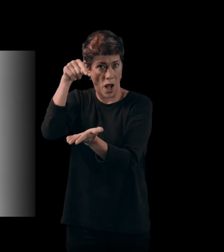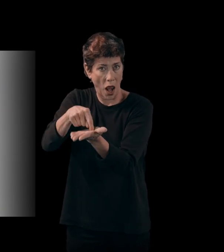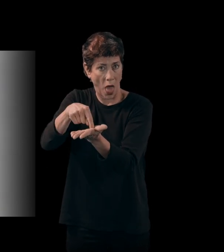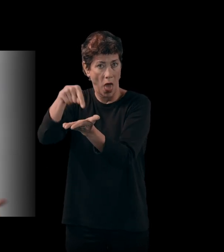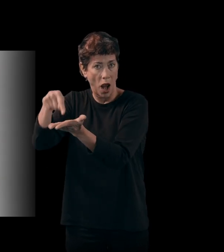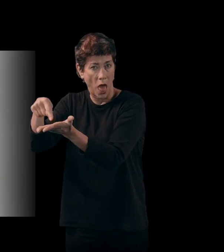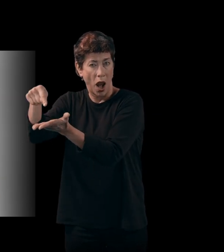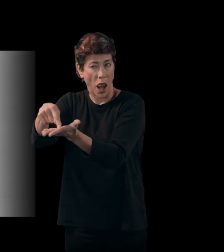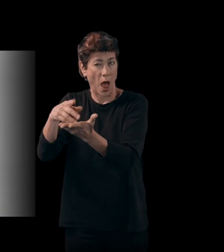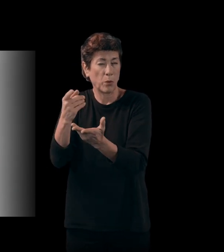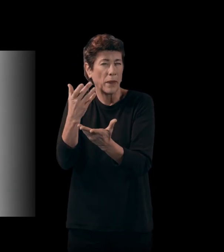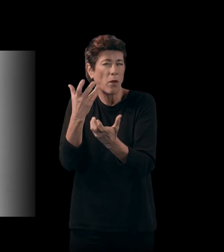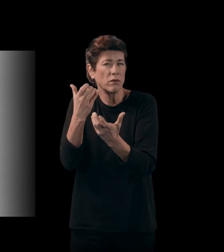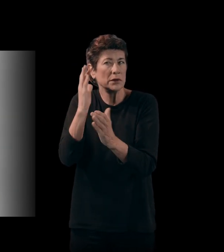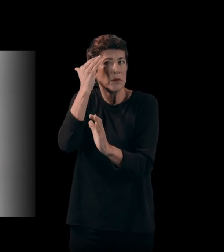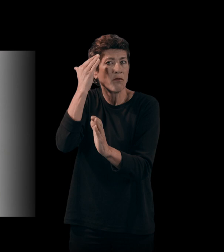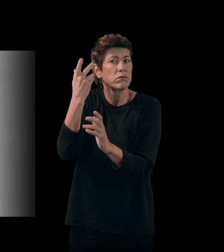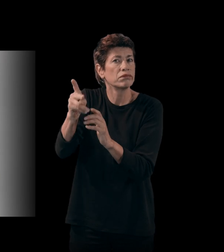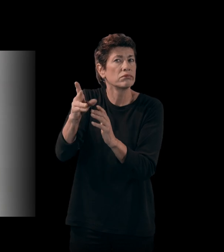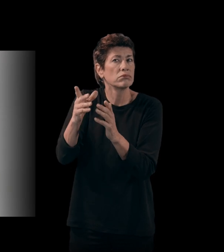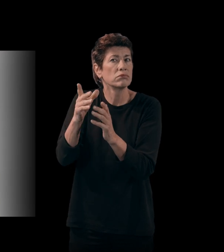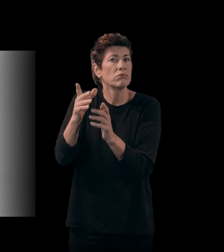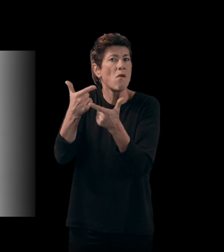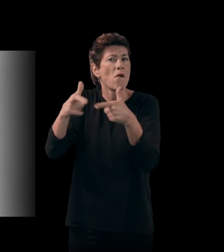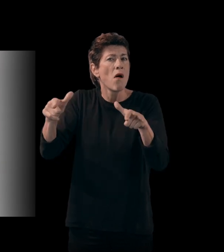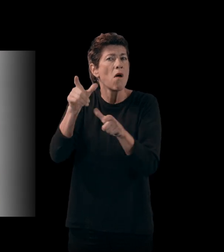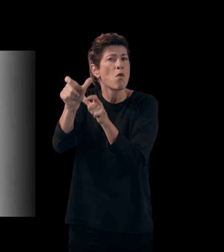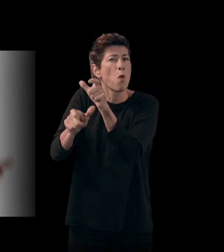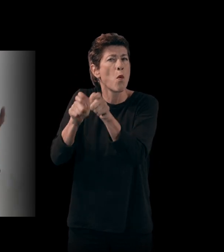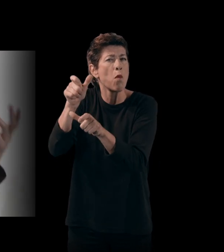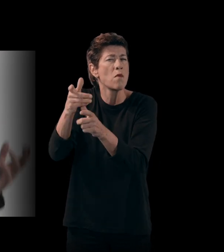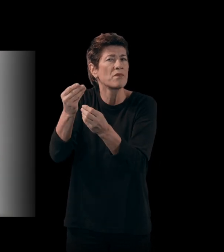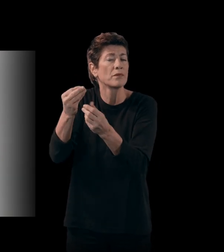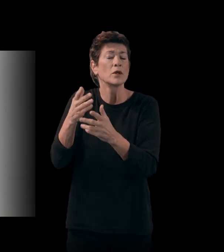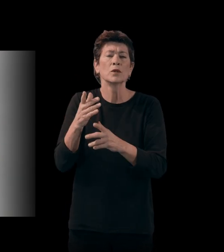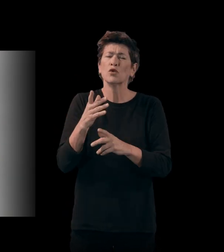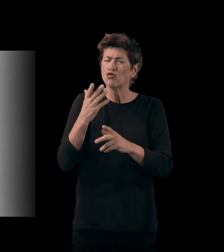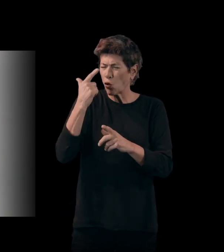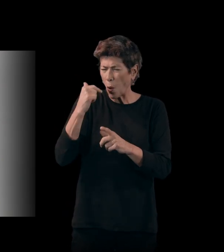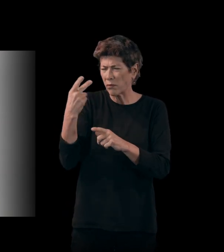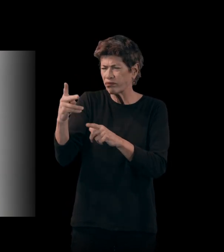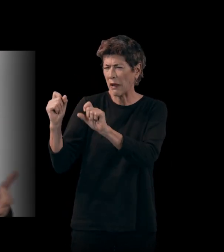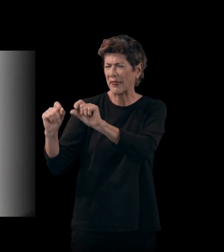des mots à retrouver aussi, parce que comme je l'ai entendu dans une interview ça, il y avait beaucoup de silences